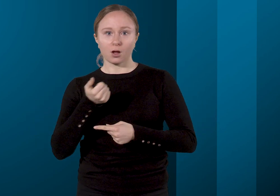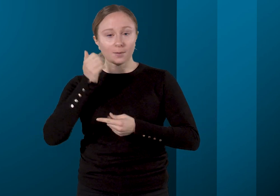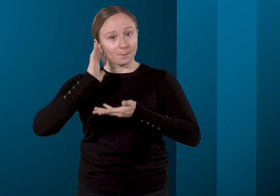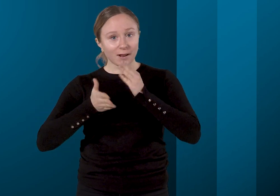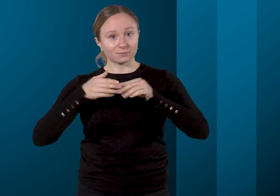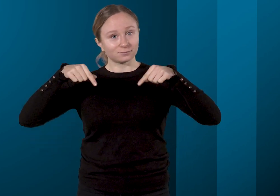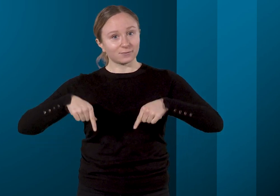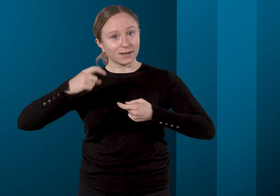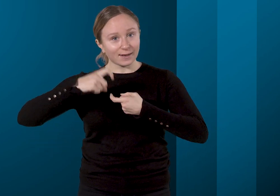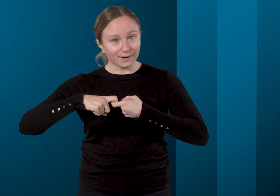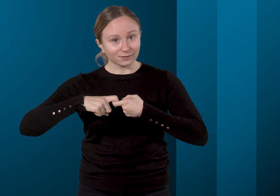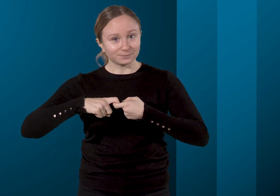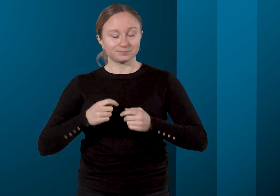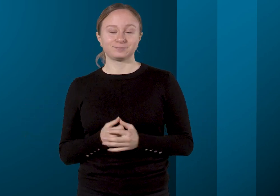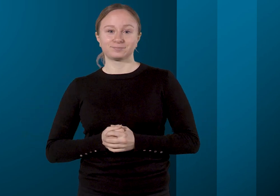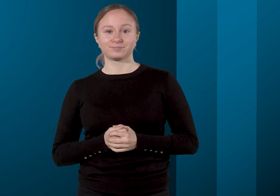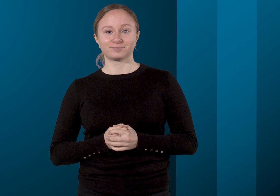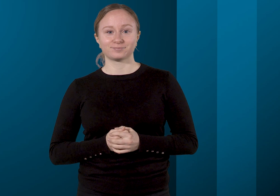som du kan bekanta dig med via länken nedan.